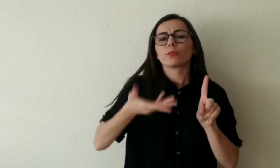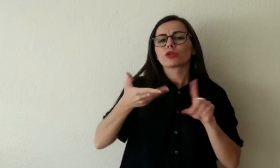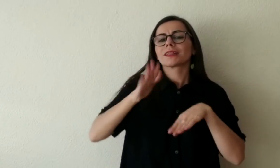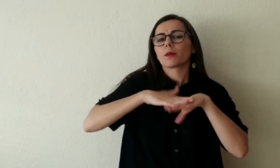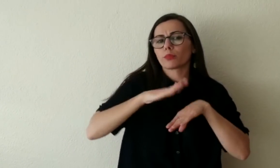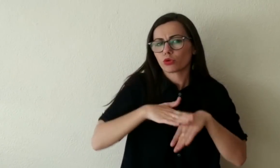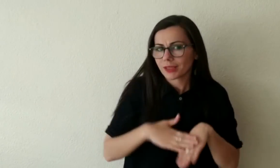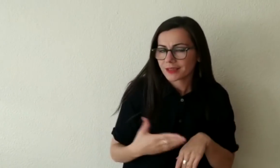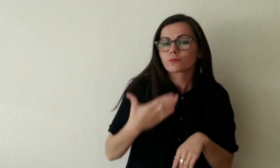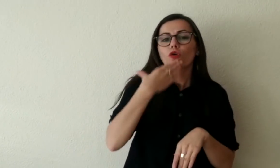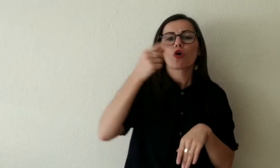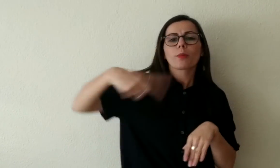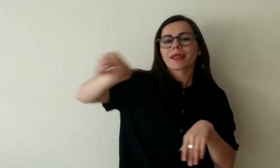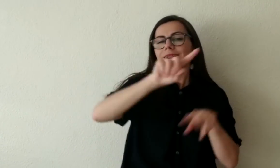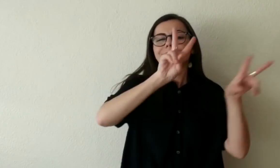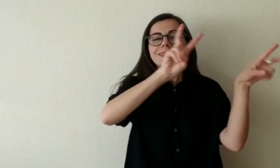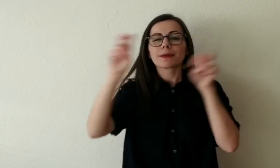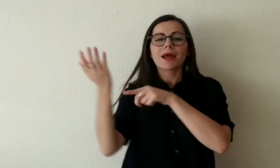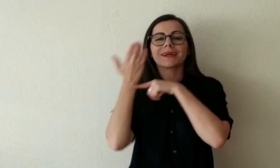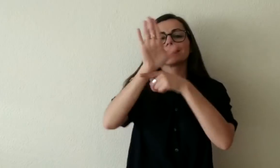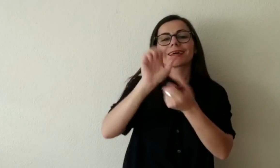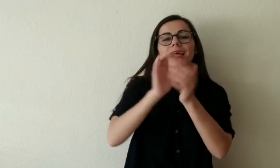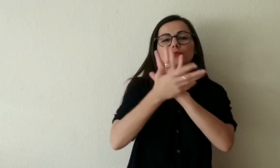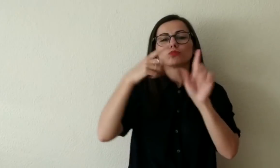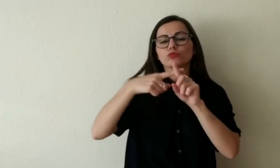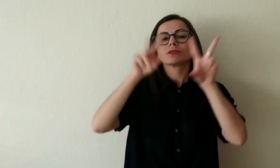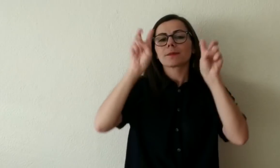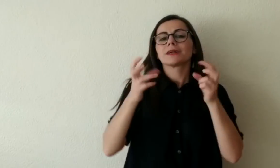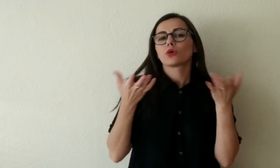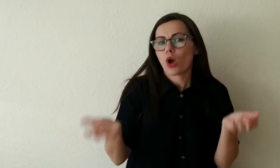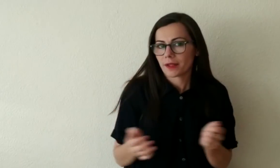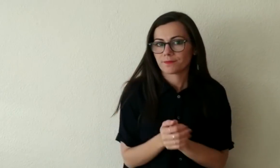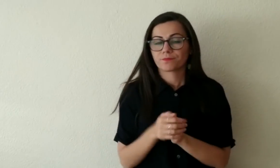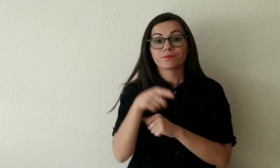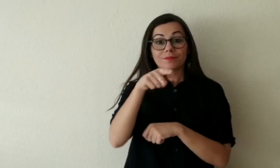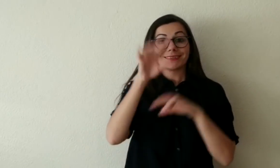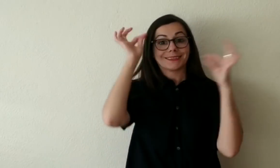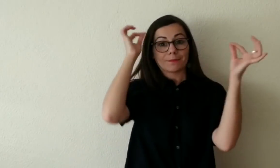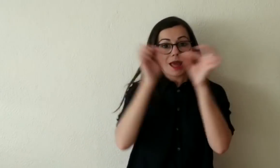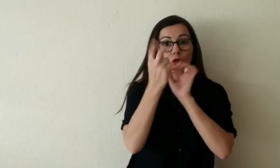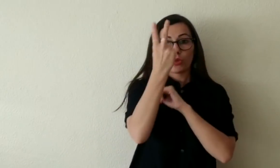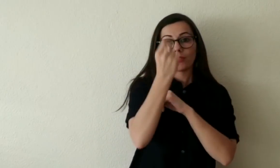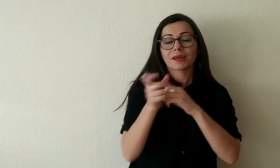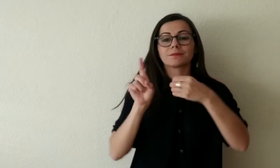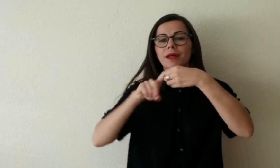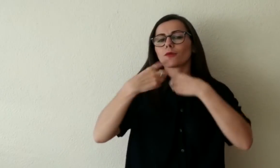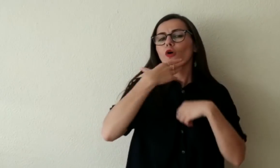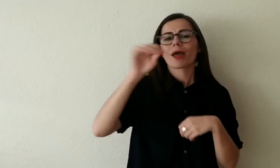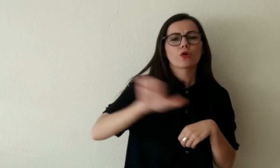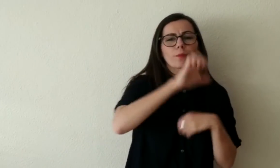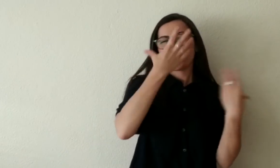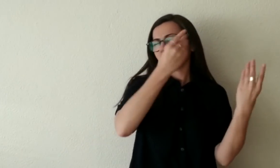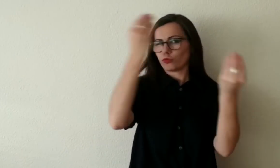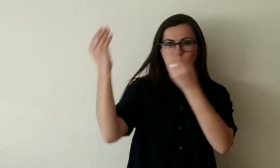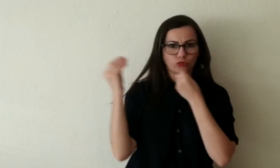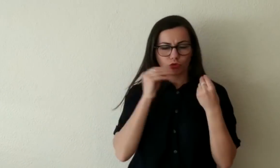la importancia de lograr presentar proyectos, y qué temas se pueden abordar y solicitar. Durante los dos días del seminario hubo alta participación de juventud sorda europea,